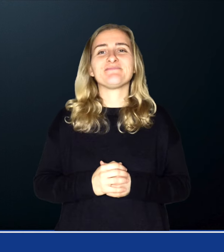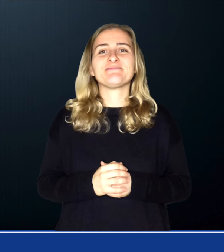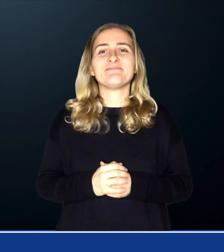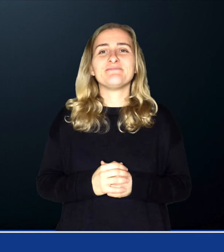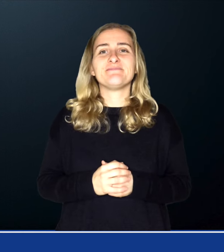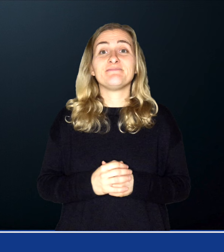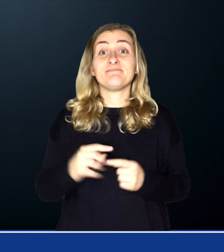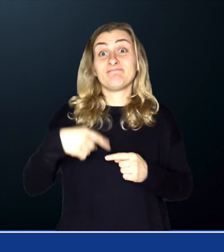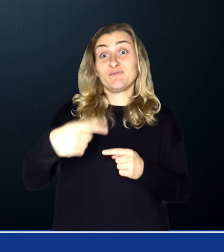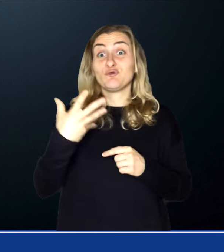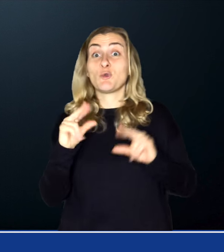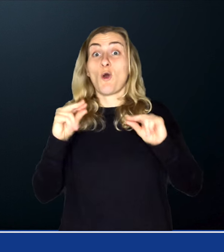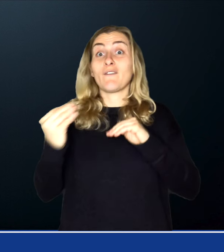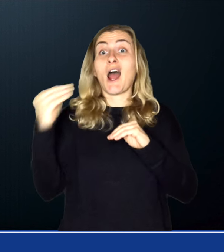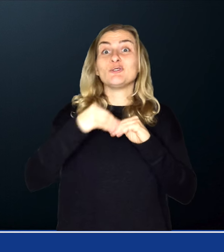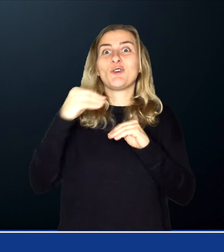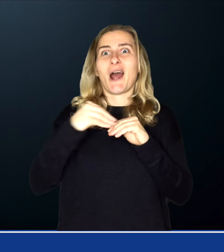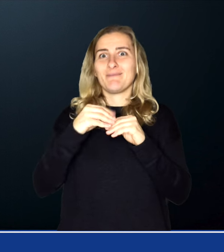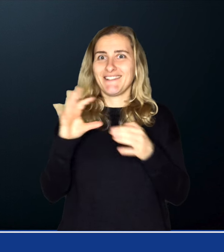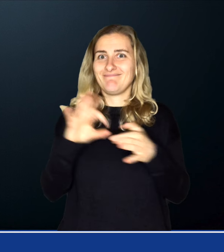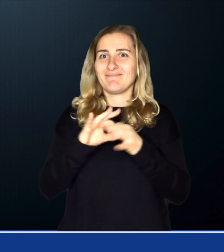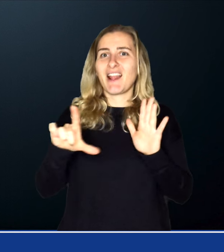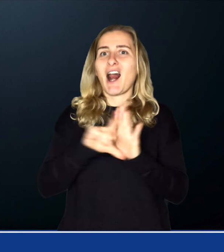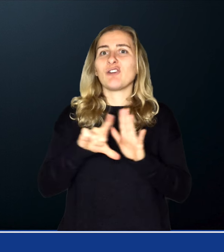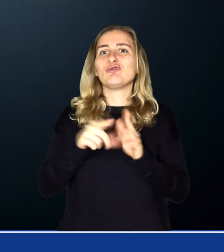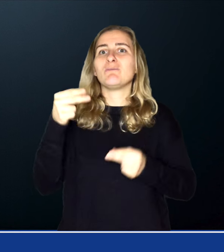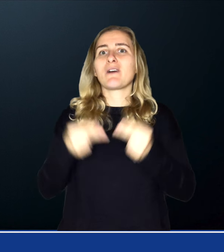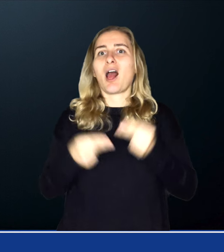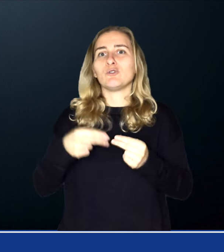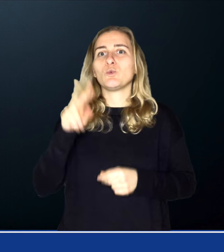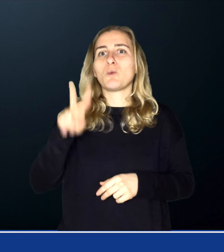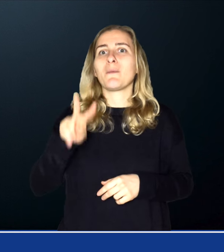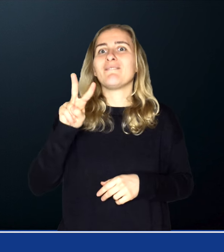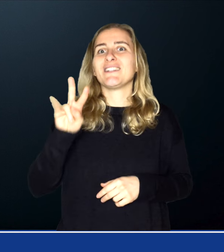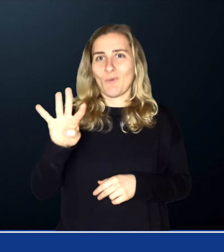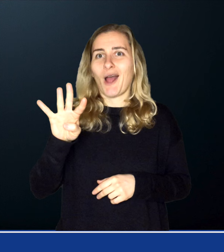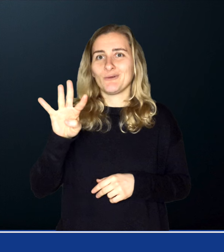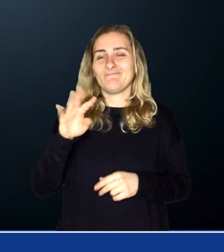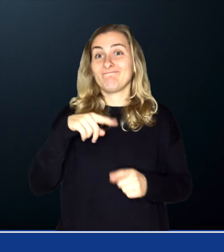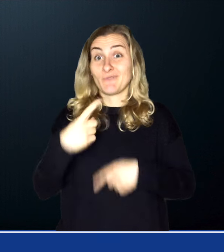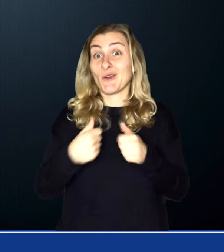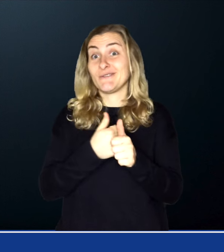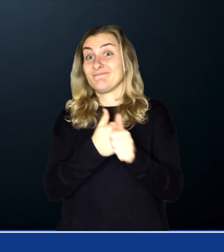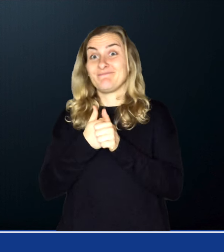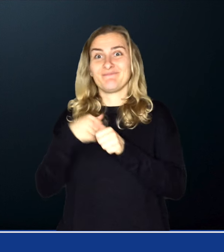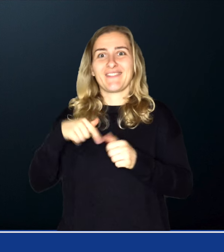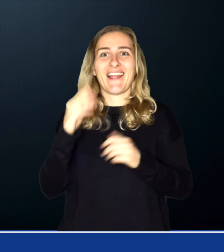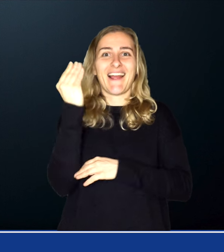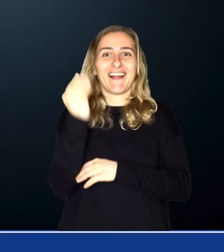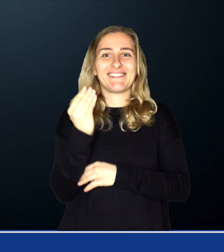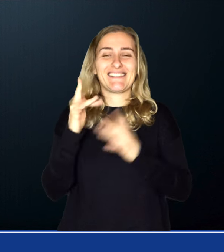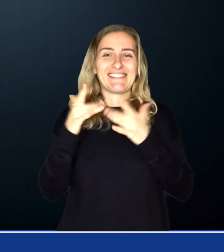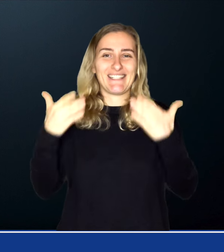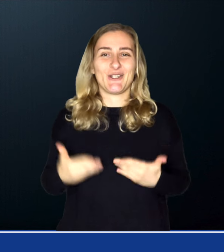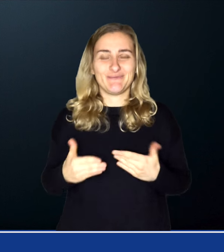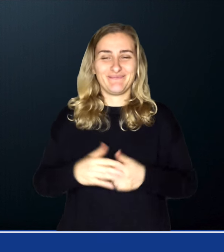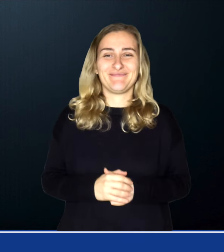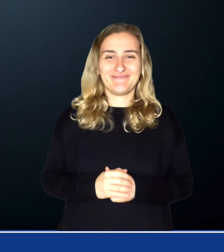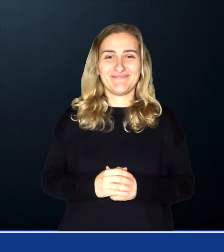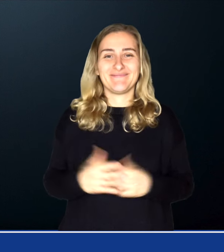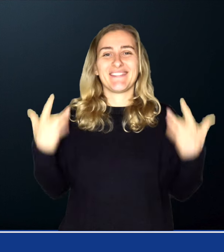Concludendo, in attesa della approvazione definitiva della Legge di Bilancio 2024, prevista dicembre 2024, Vi invitiamo a seguire eventuali aggiornamenti sul sito ENS